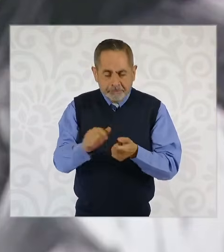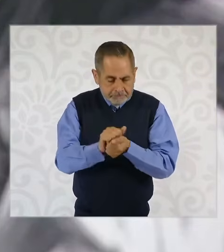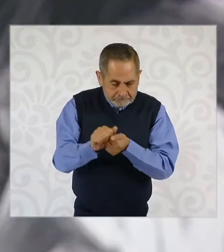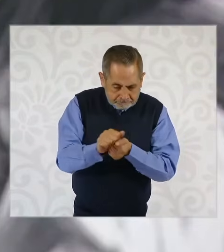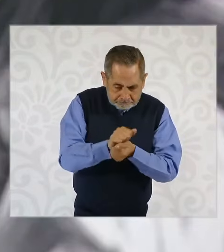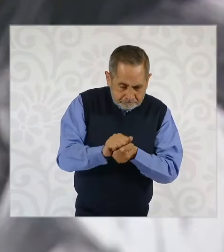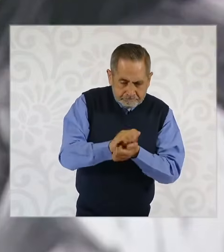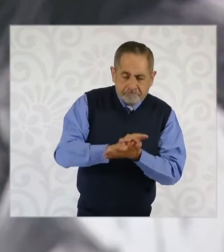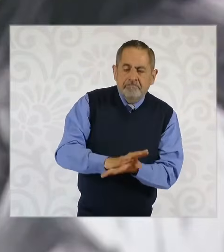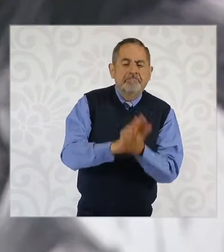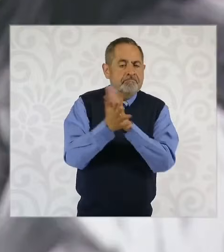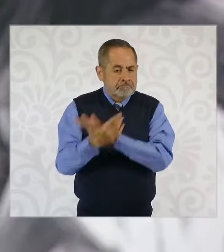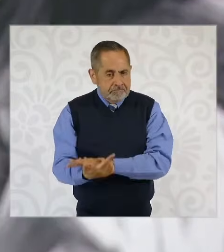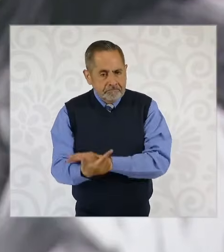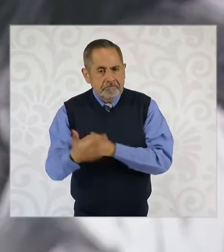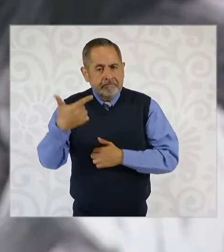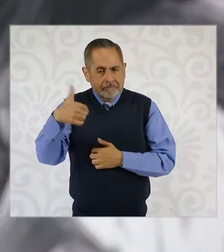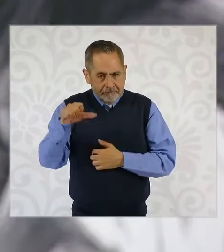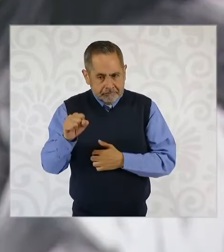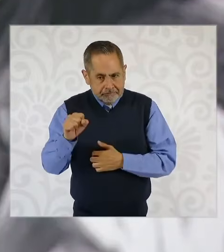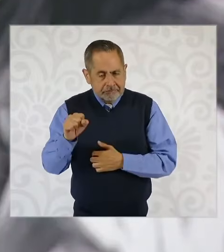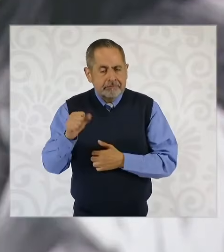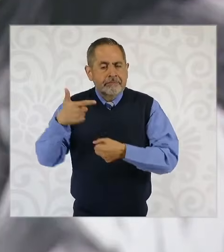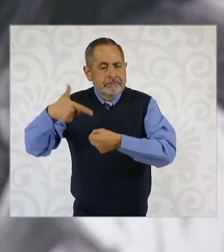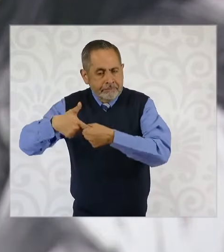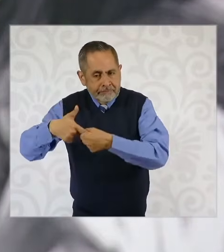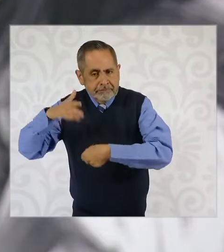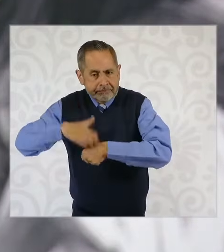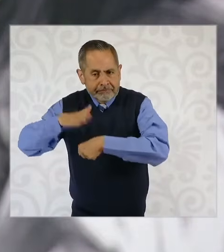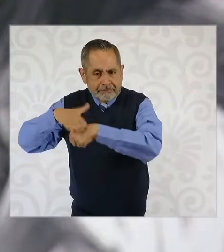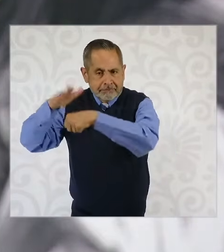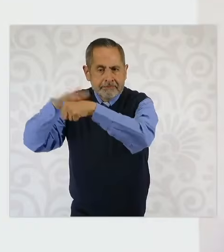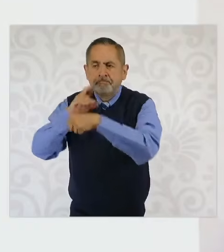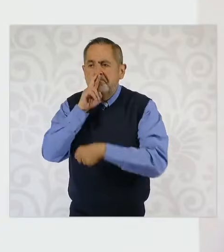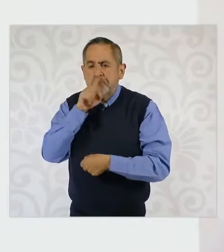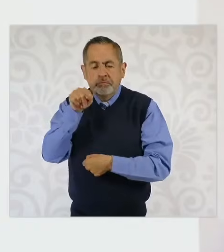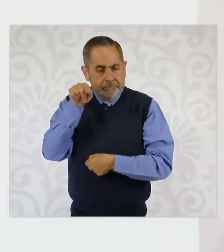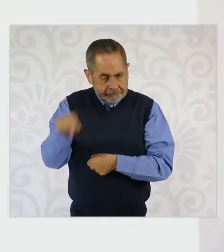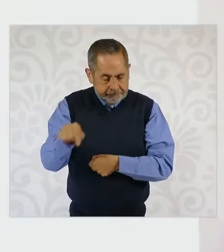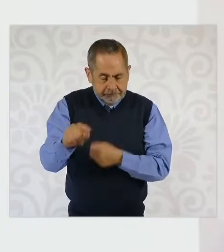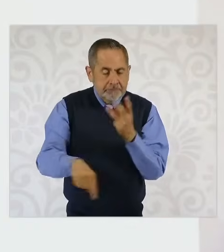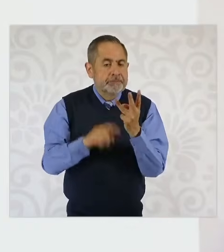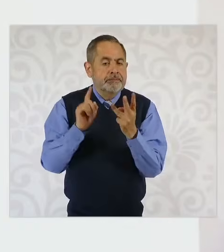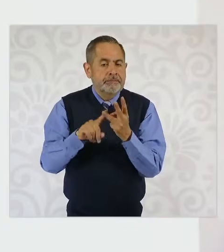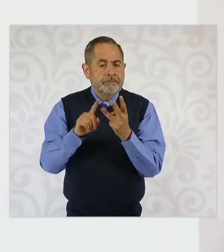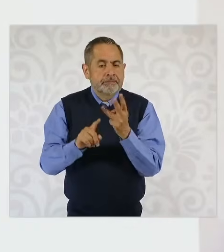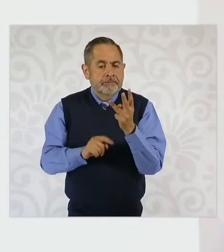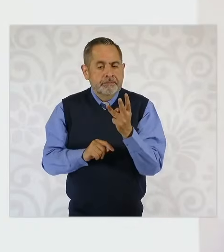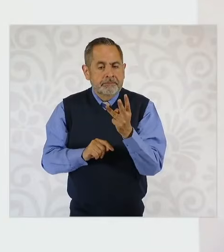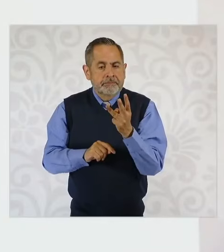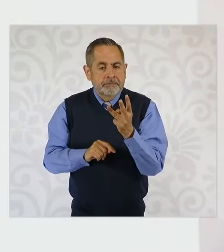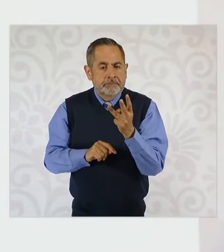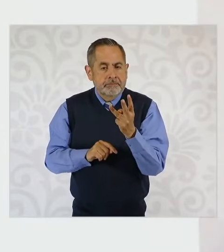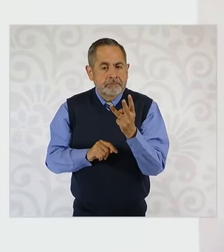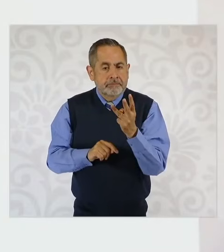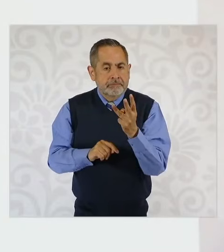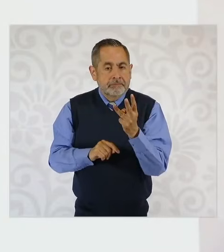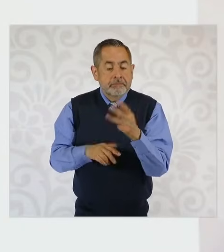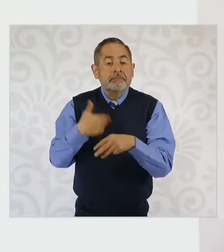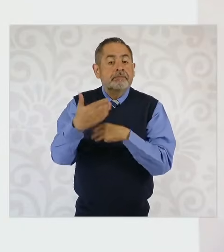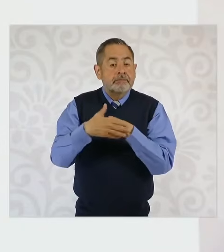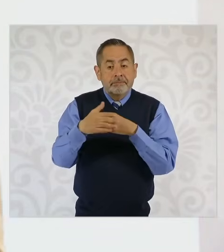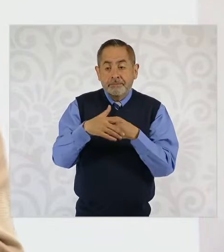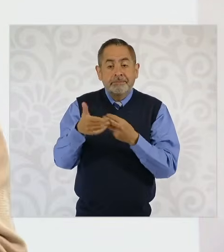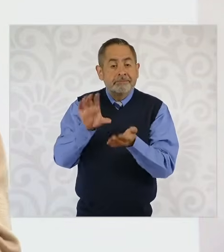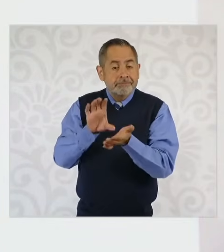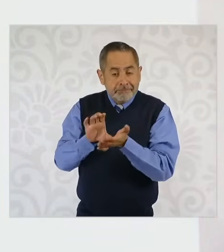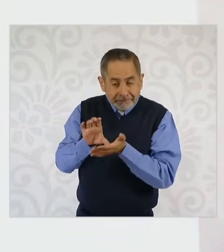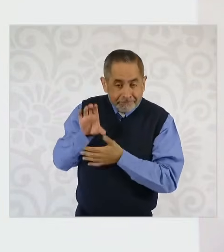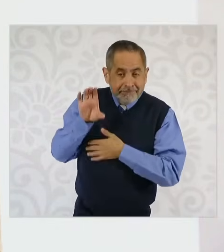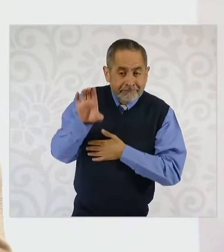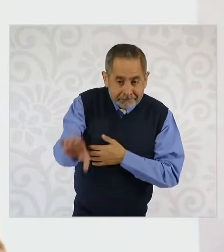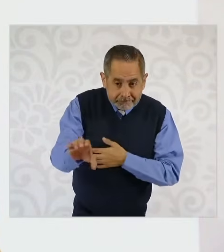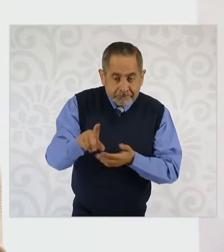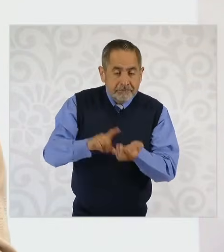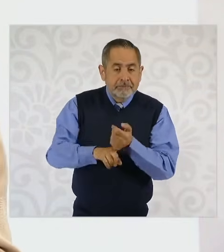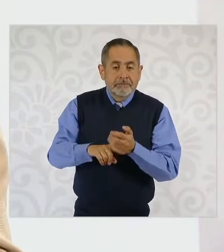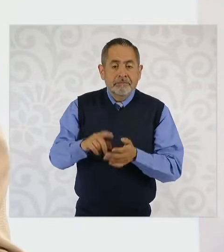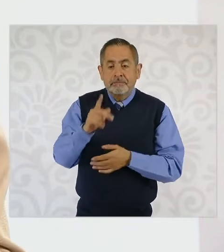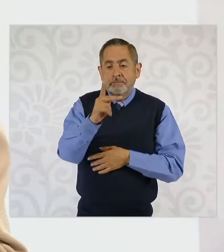gasolina y más diesel tres eh vamos a invertir más todavía en petroquímica y en fertilizantes